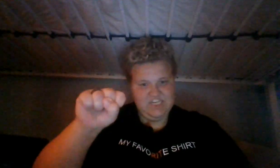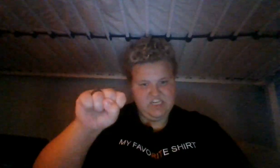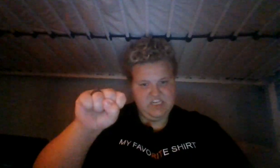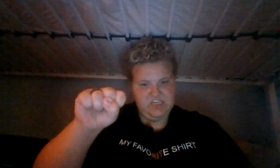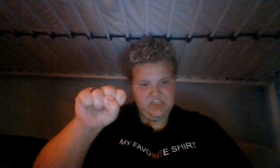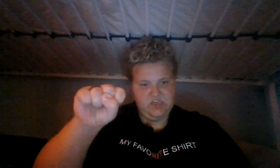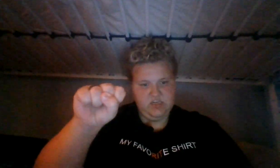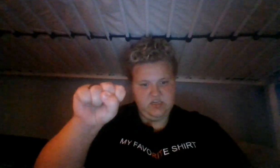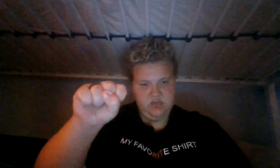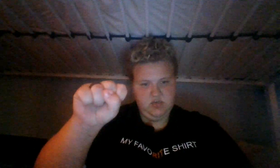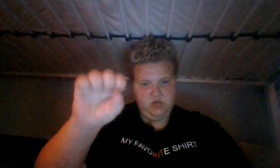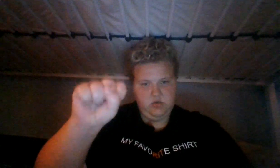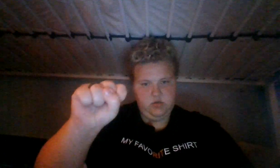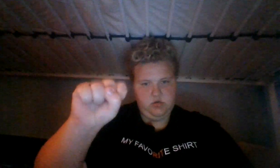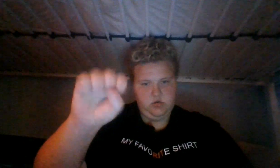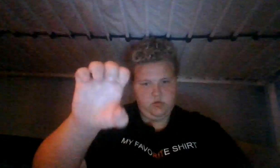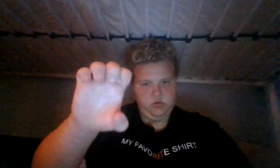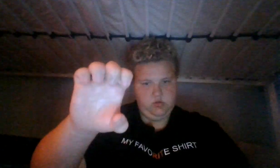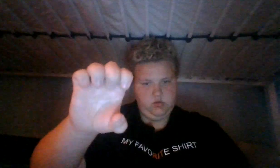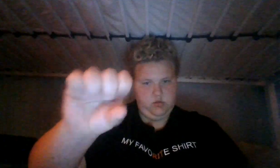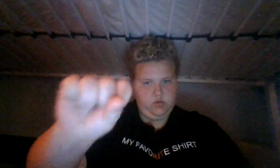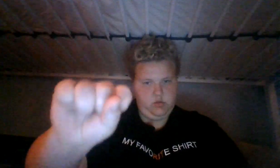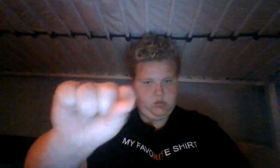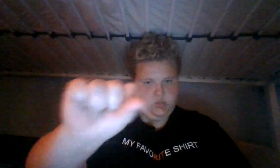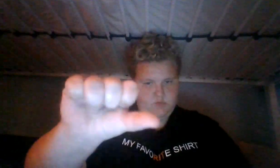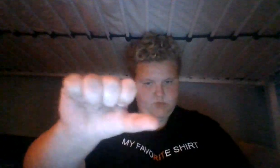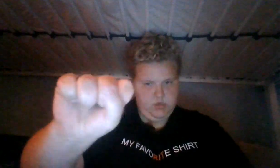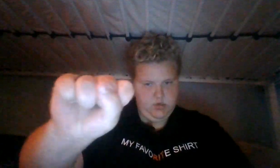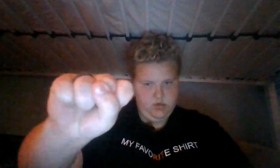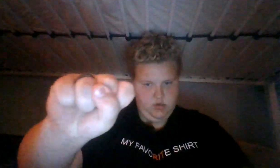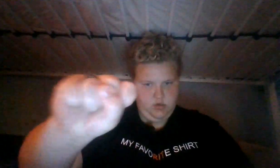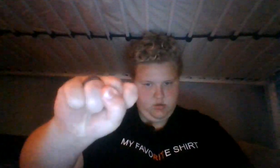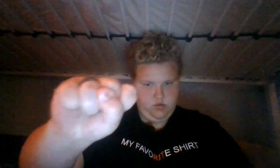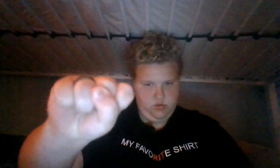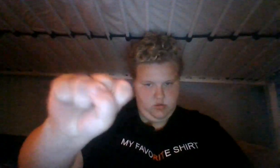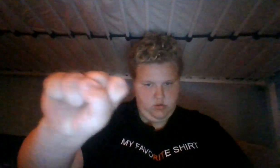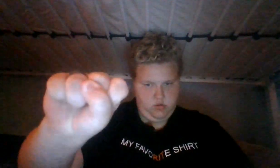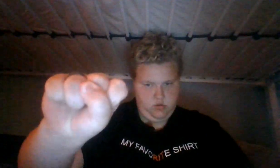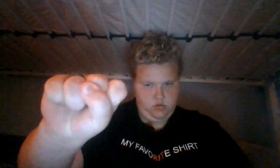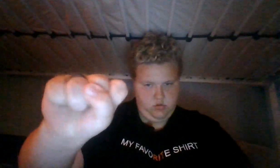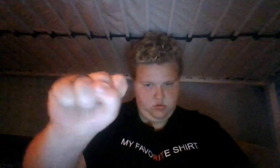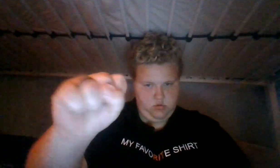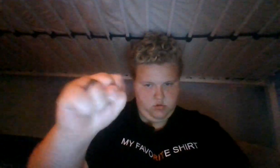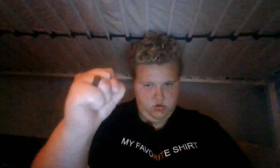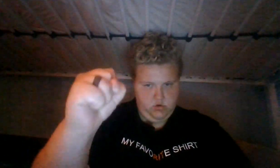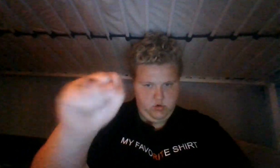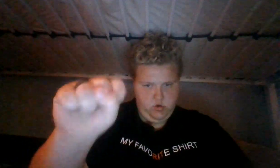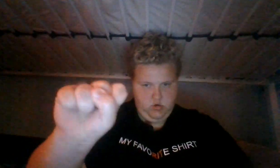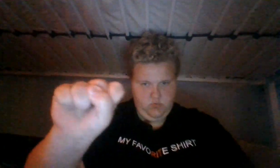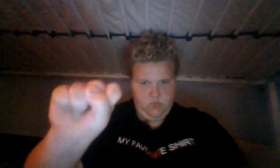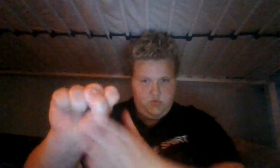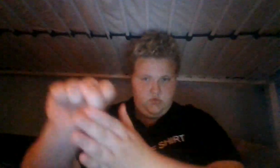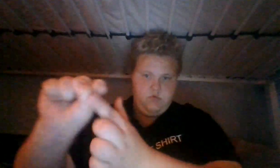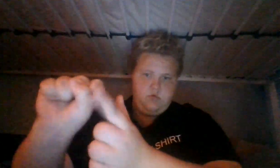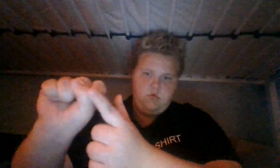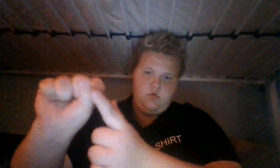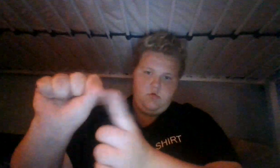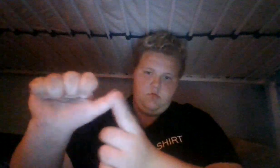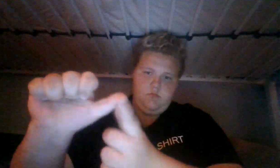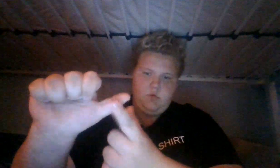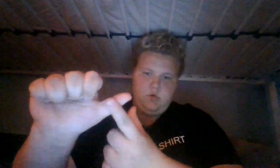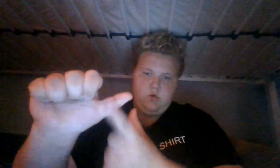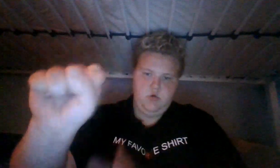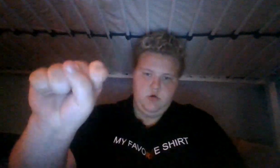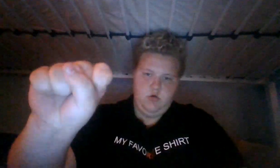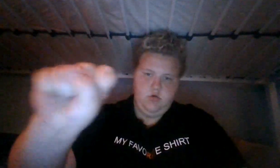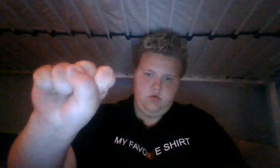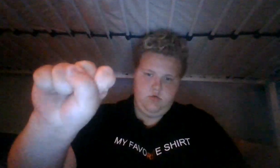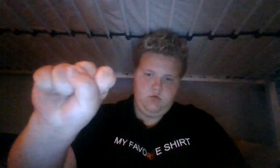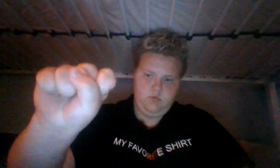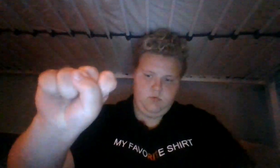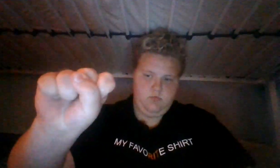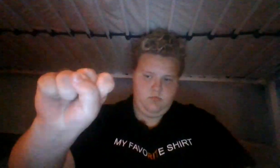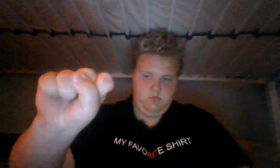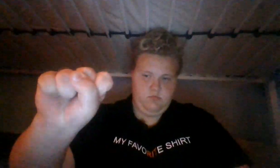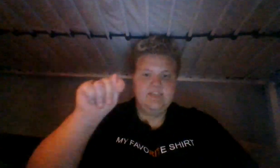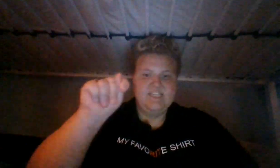S